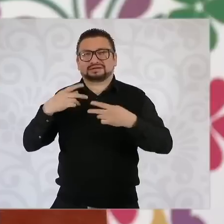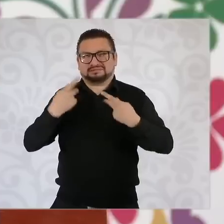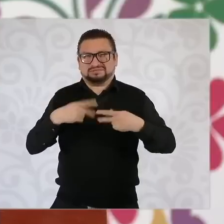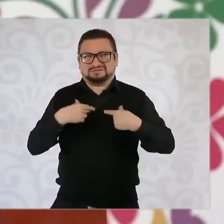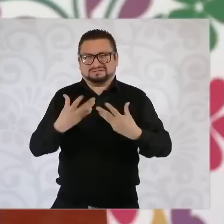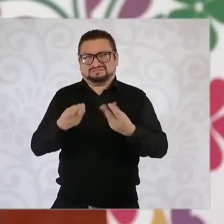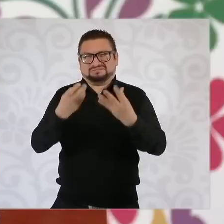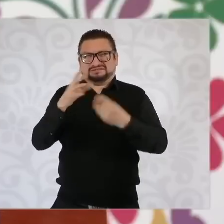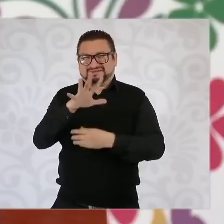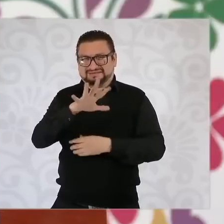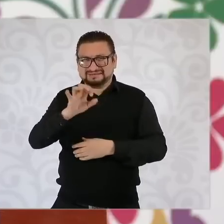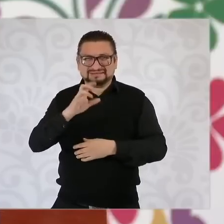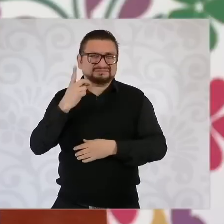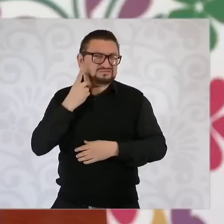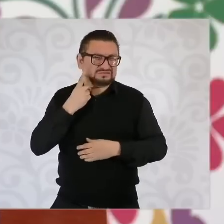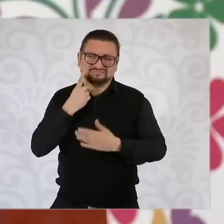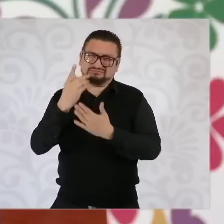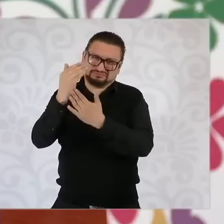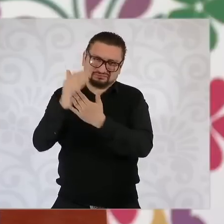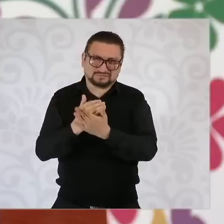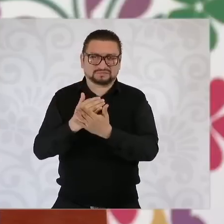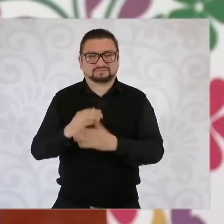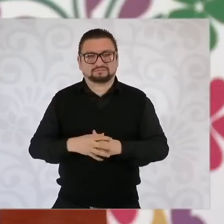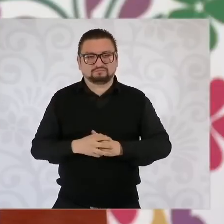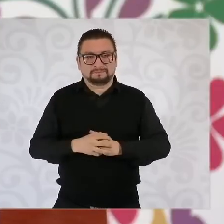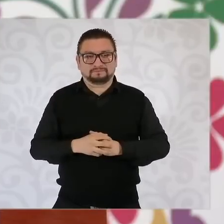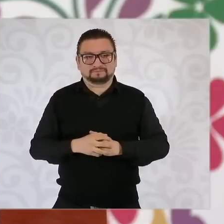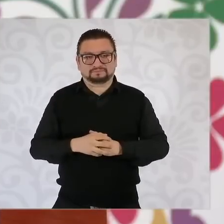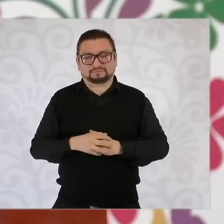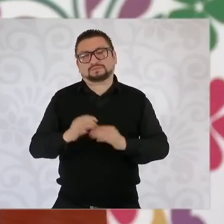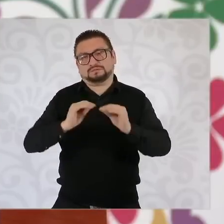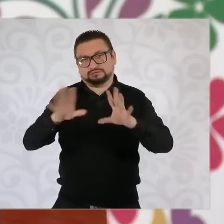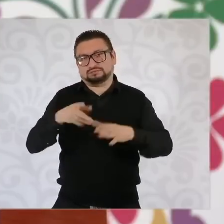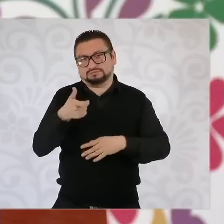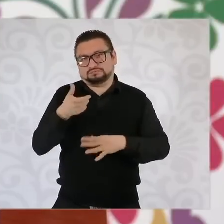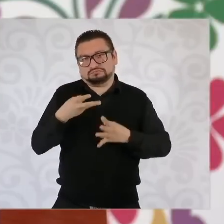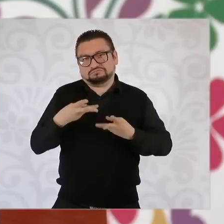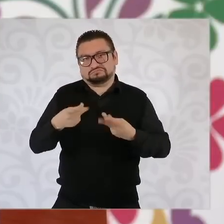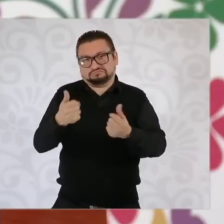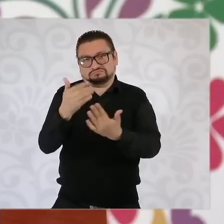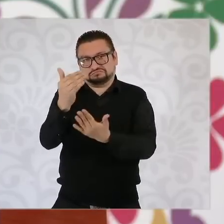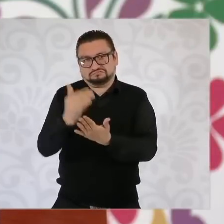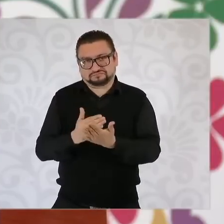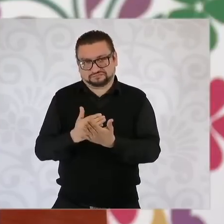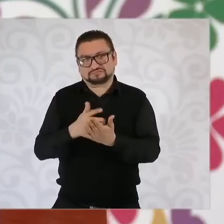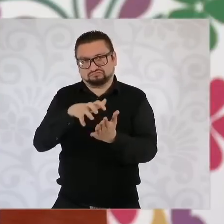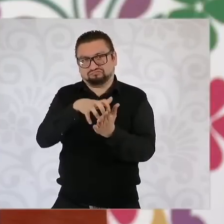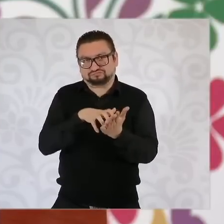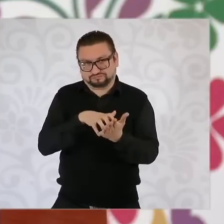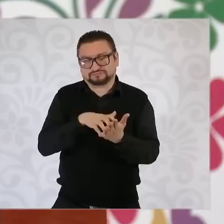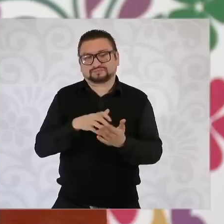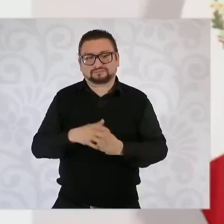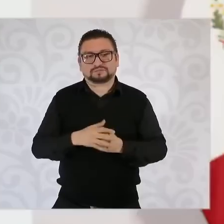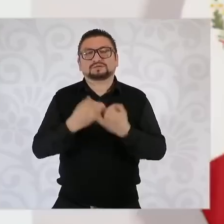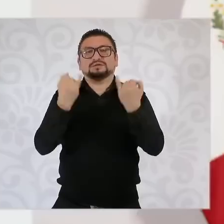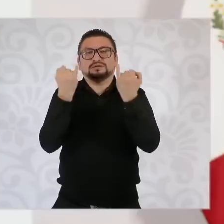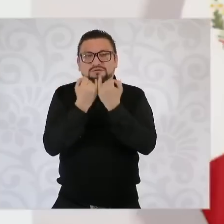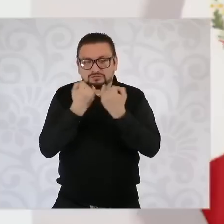500 diputados y además se reduciría el gasto reduciría el gasto y también la revisión del